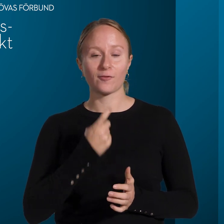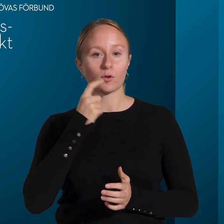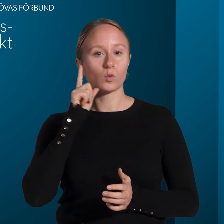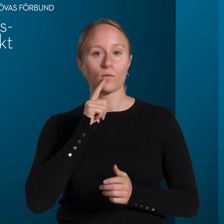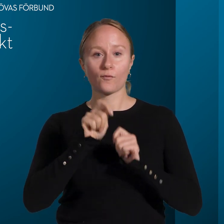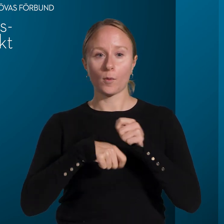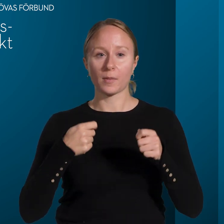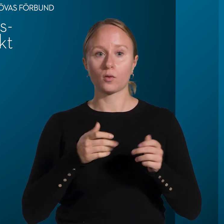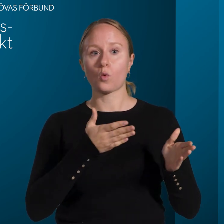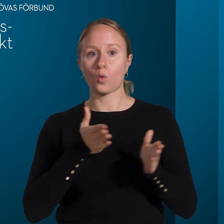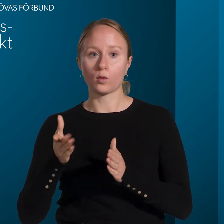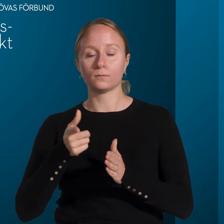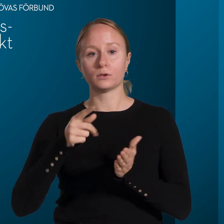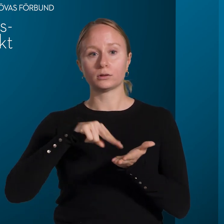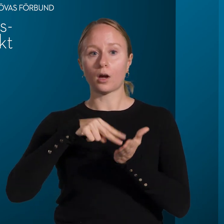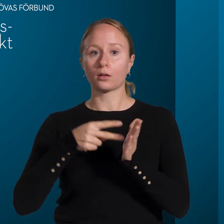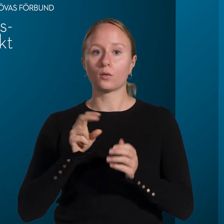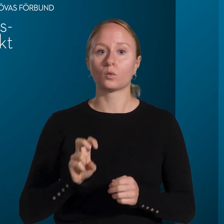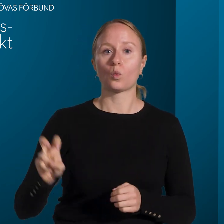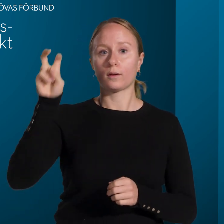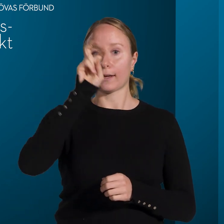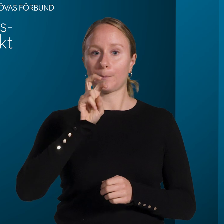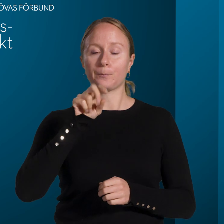Finlands Dövas Förbund ordnar en strategiturné.